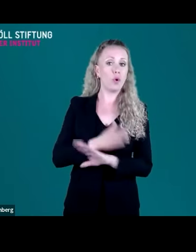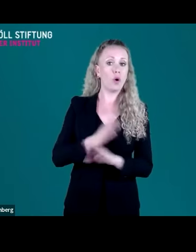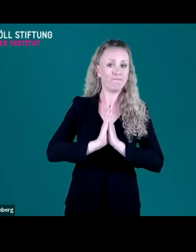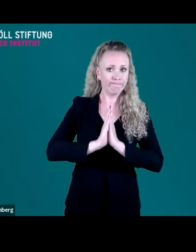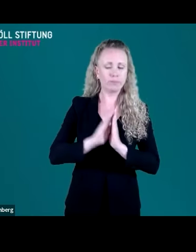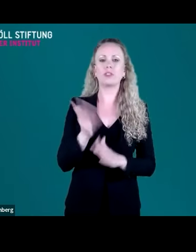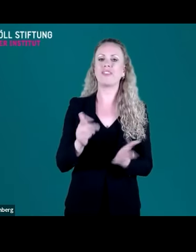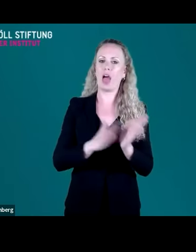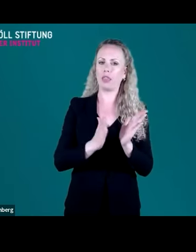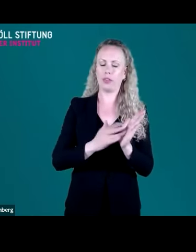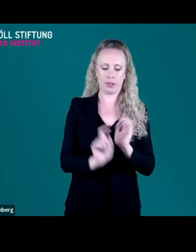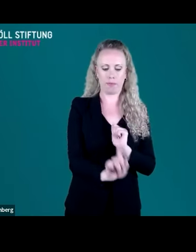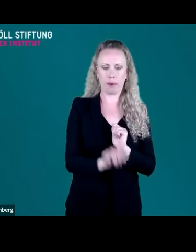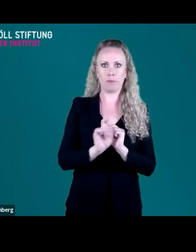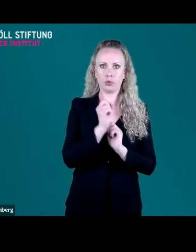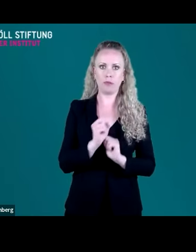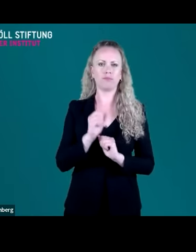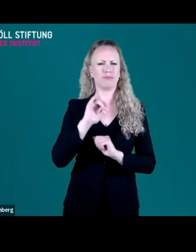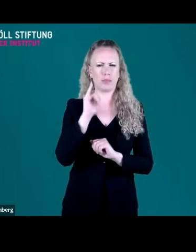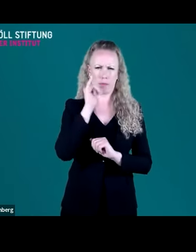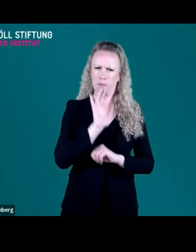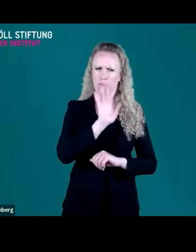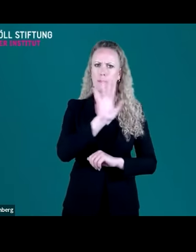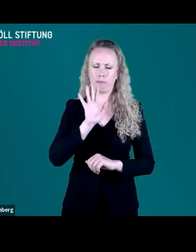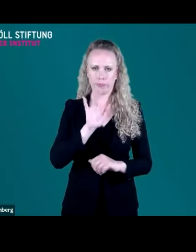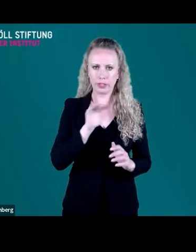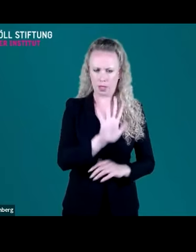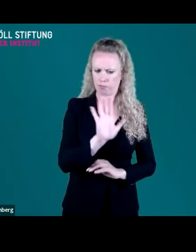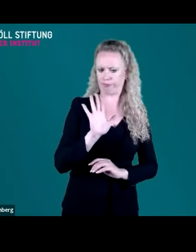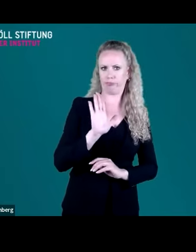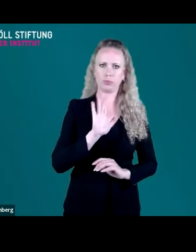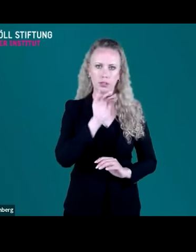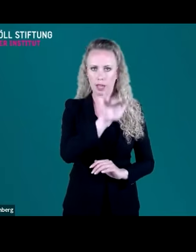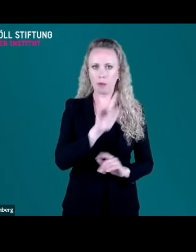Entweder erscheint die direkt auf Ihrem Bildschirm oder unter dem Menüpunkt „Reaktionen“;